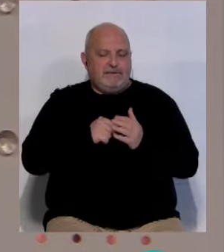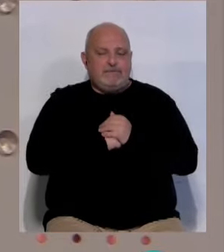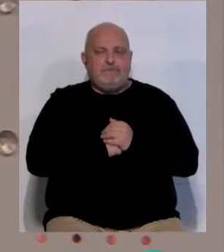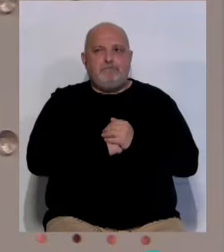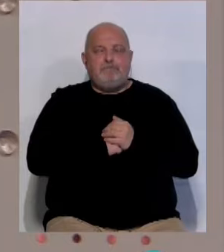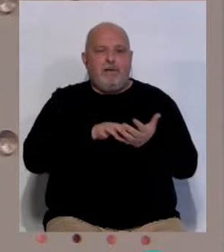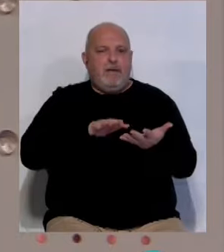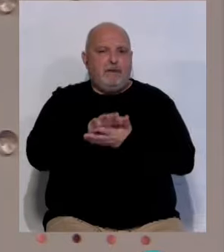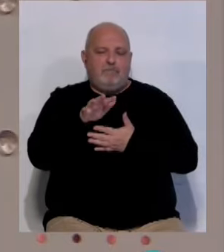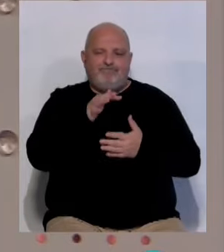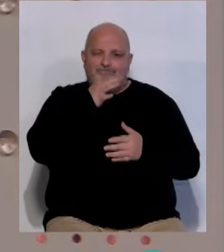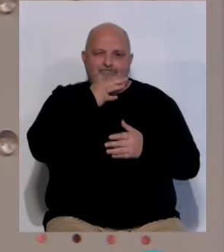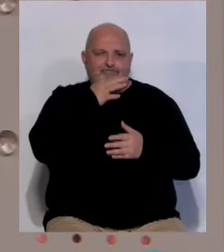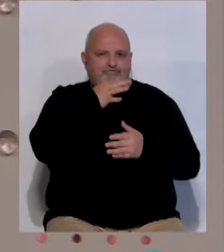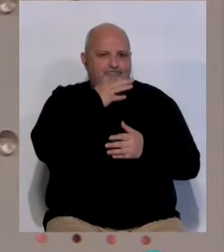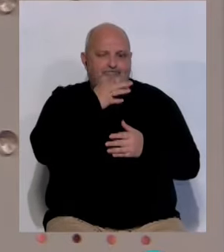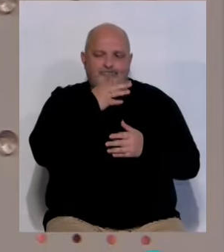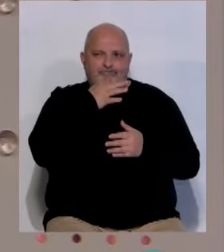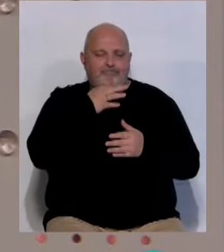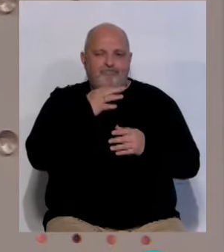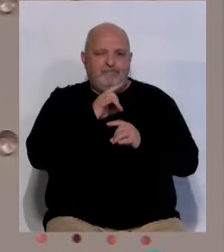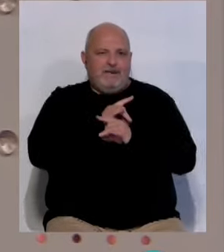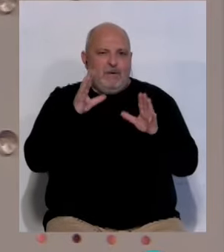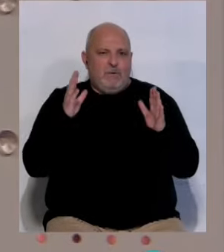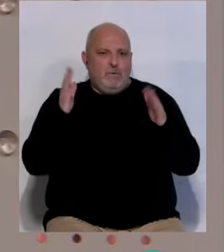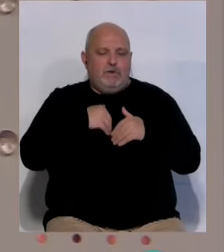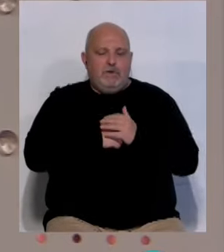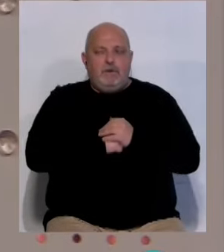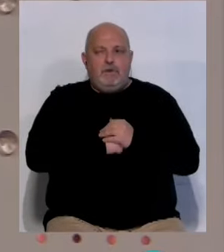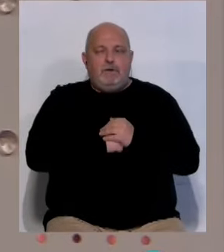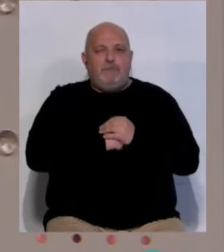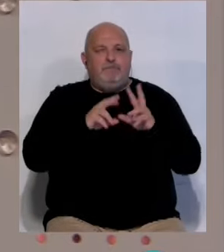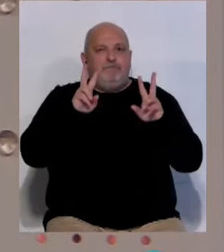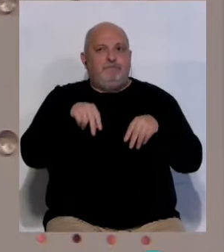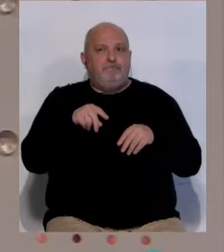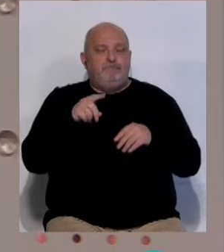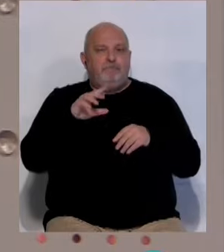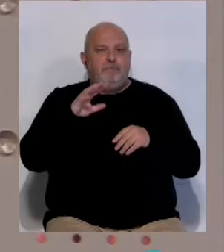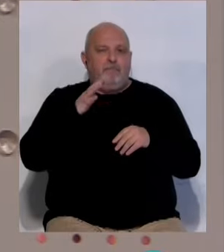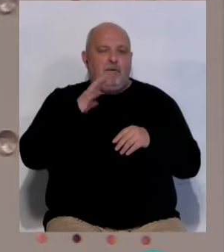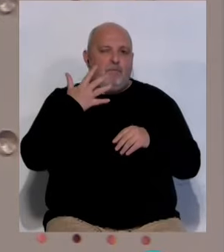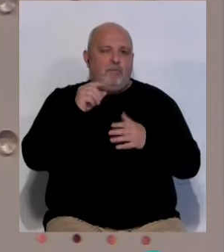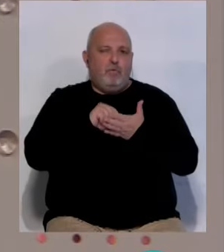ataque seguimos sin sin proponer nada no se ha hablado mucho de que el punto era positivo yo